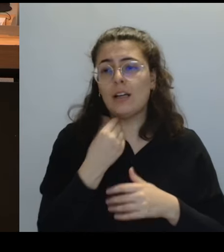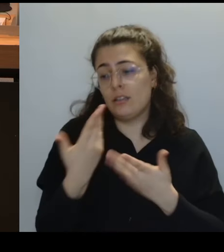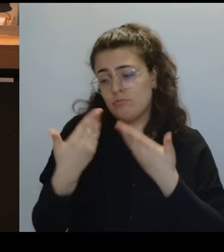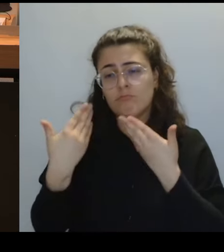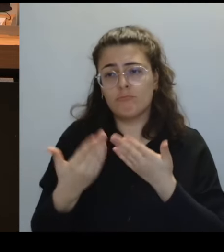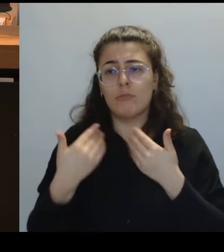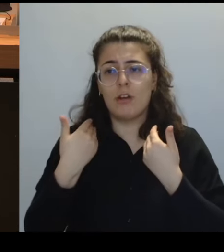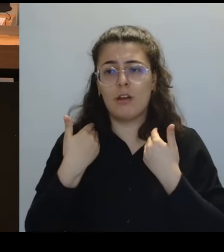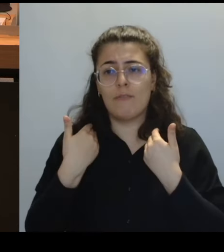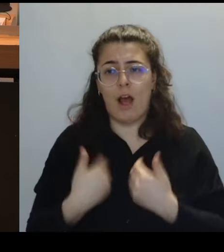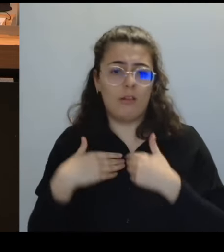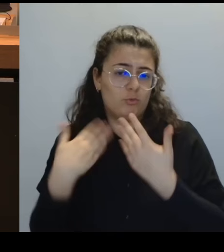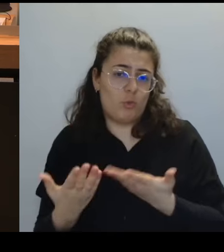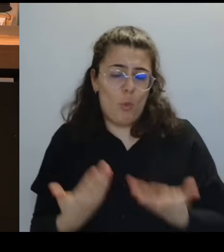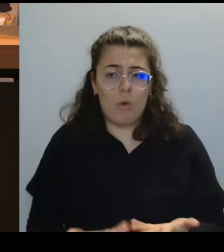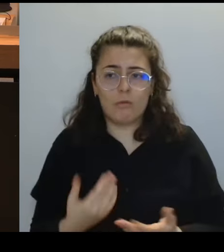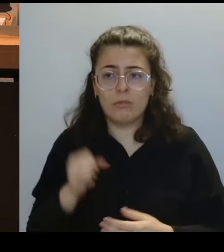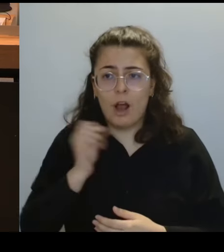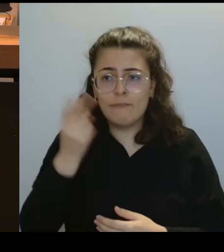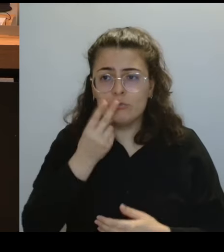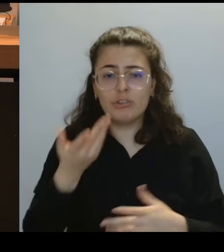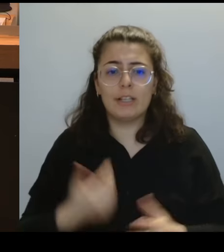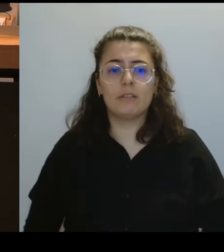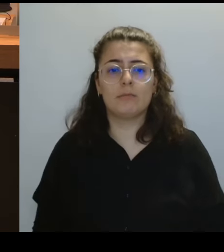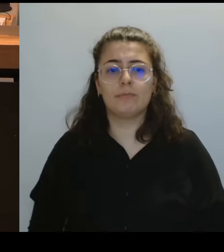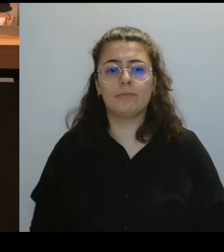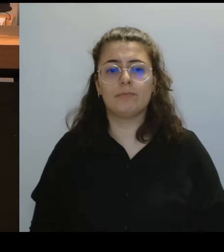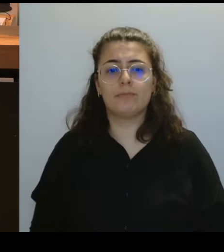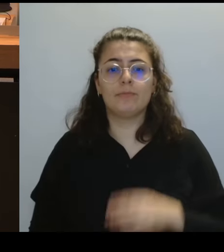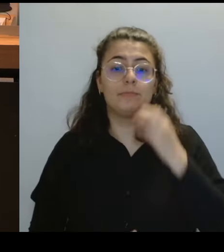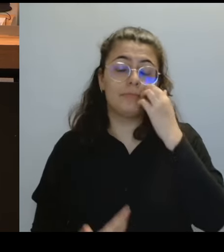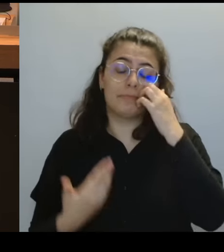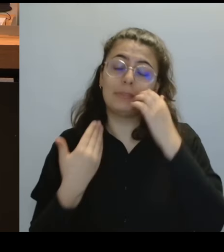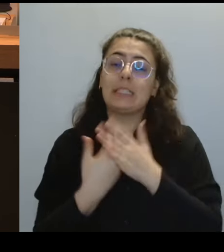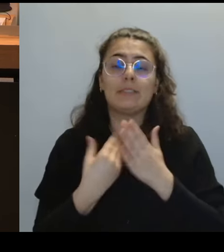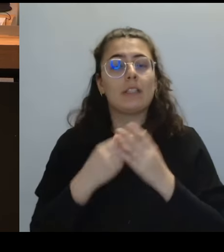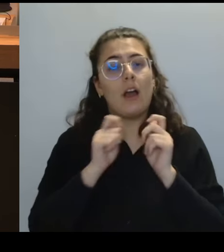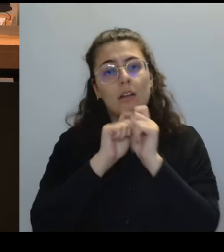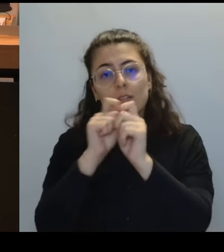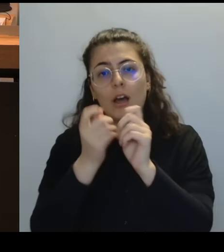Darum haben wir Ihnen diesen Antrag hier eingereicht, damit sie endlich